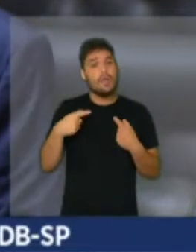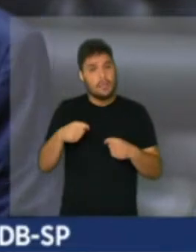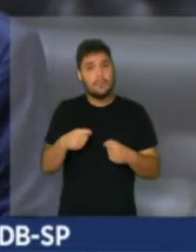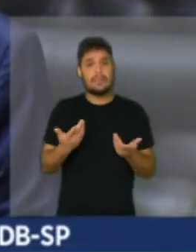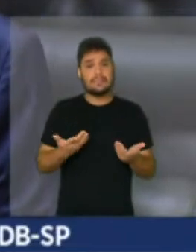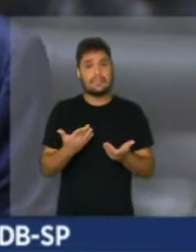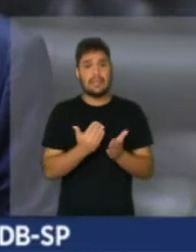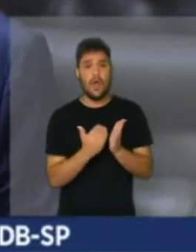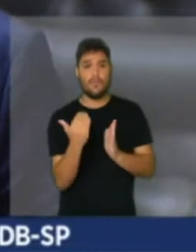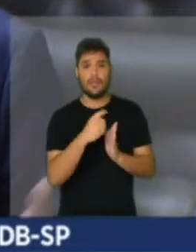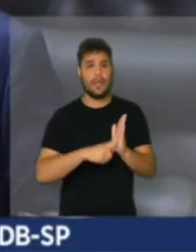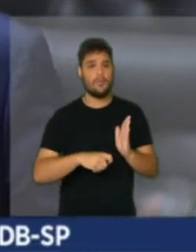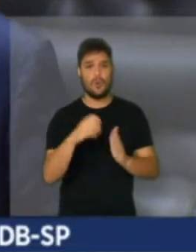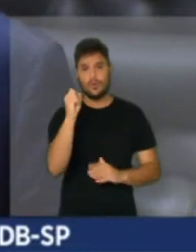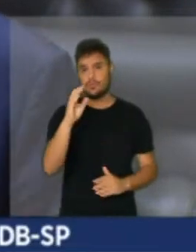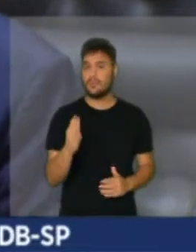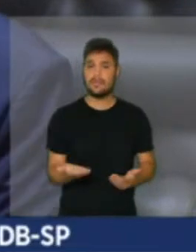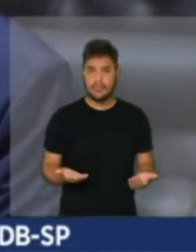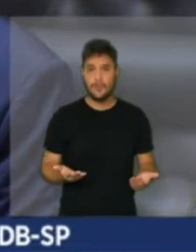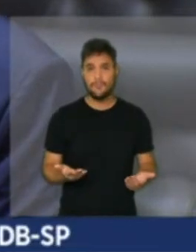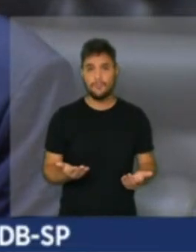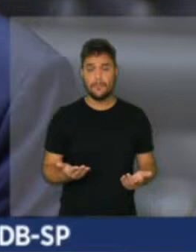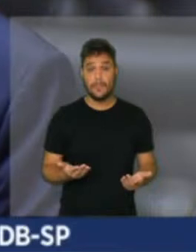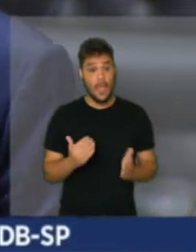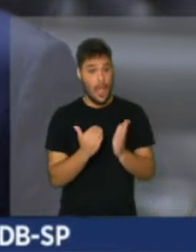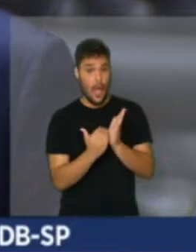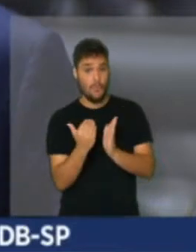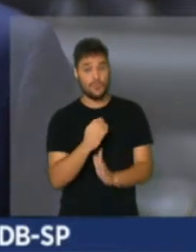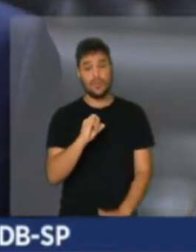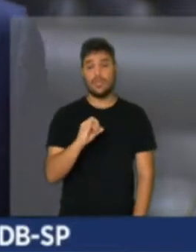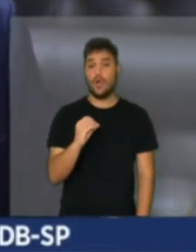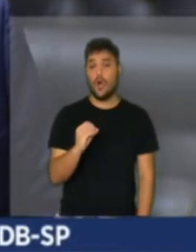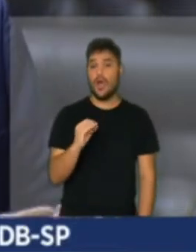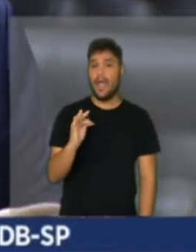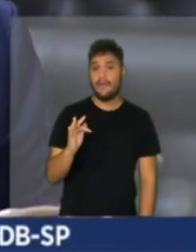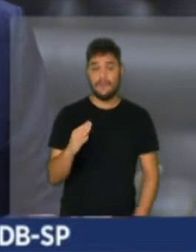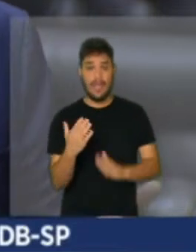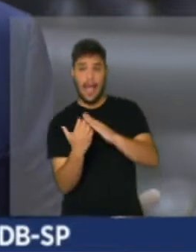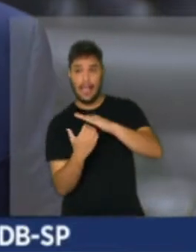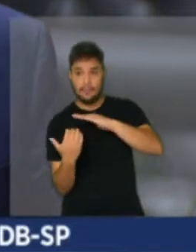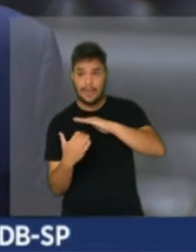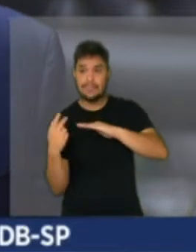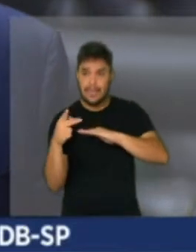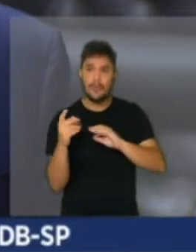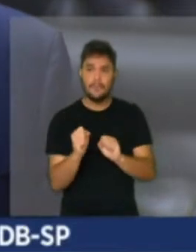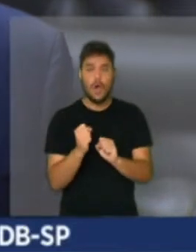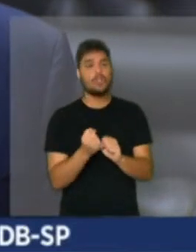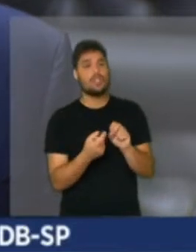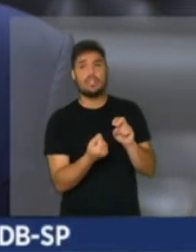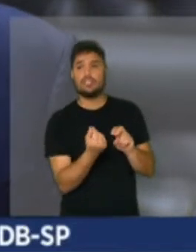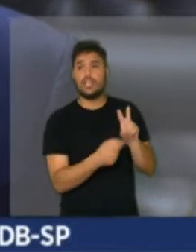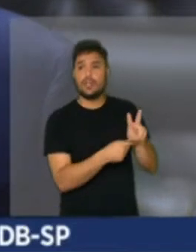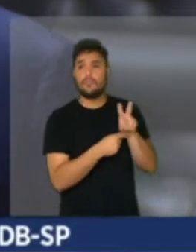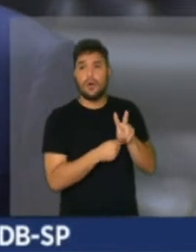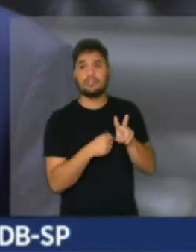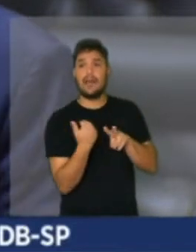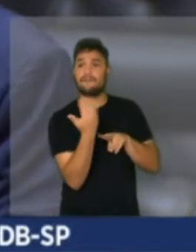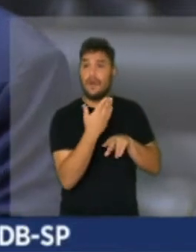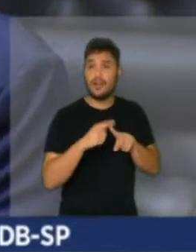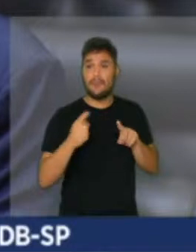TOMAR DINHEIRO EMPRESTADO LÁ FORA SEM PAGAR IOF. OU SEJA, EXISTE, NO MEU ENTENDIMENTO, TODO O GOVERNANTE, ELE TAMBÉM TEM QUE RESPONSABILIDADE COM A